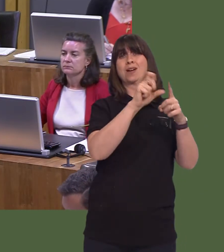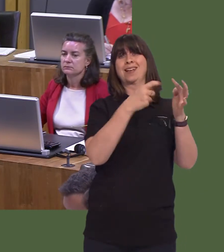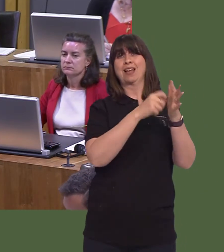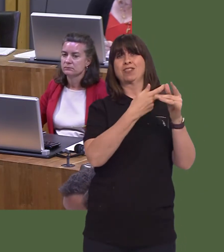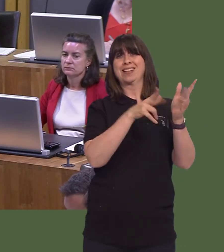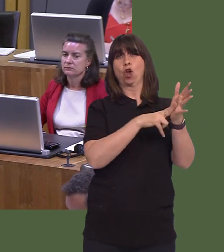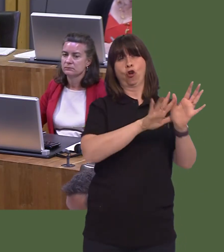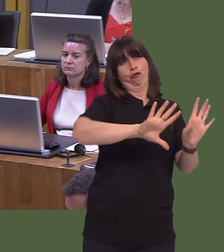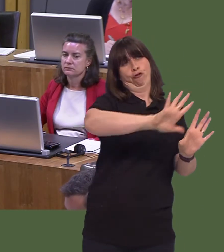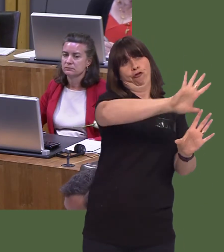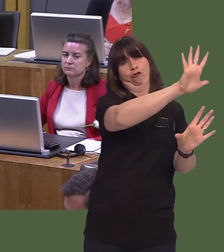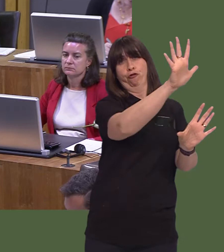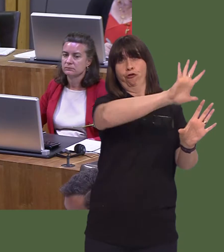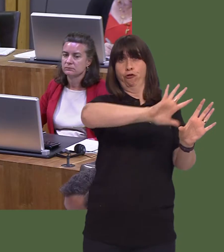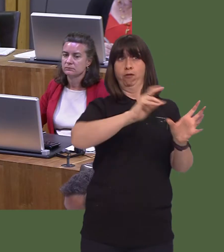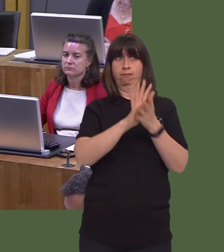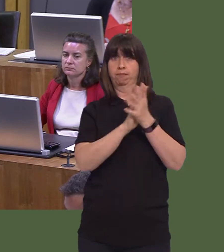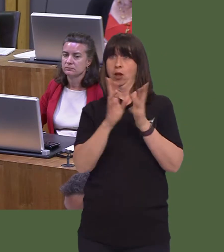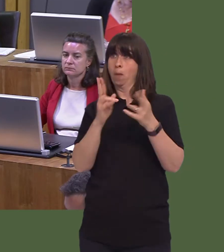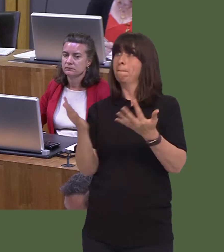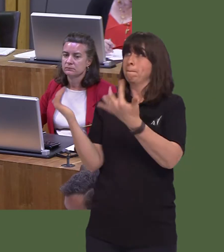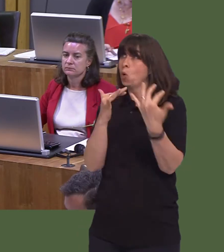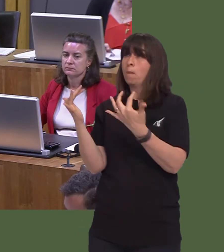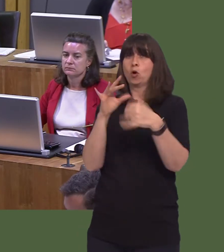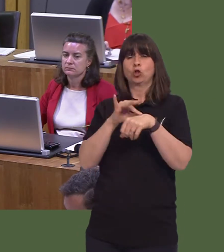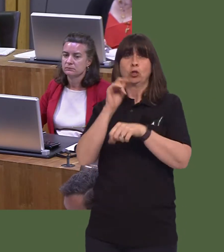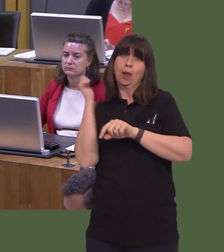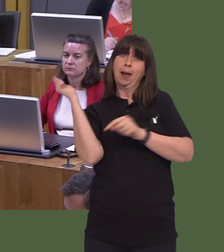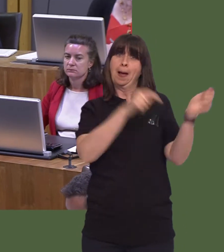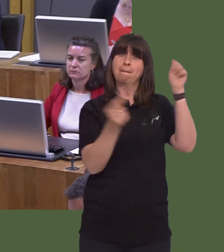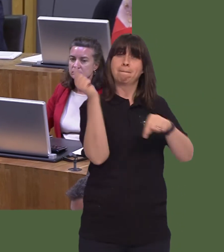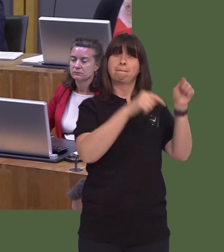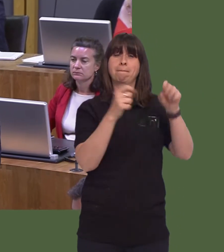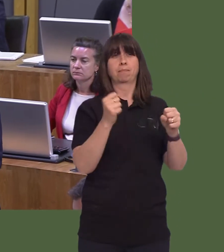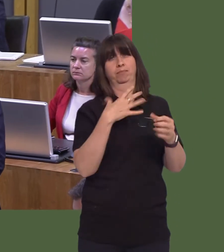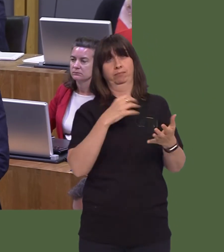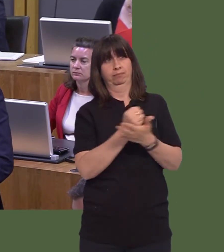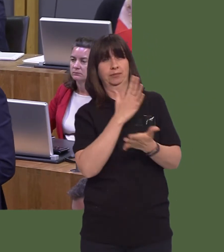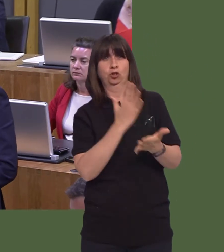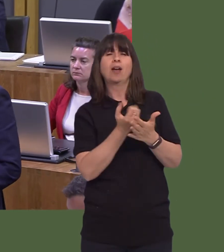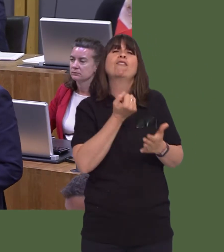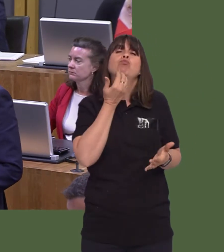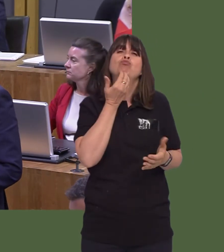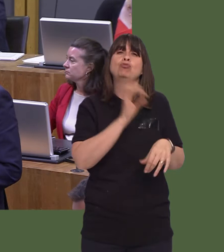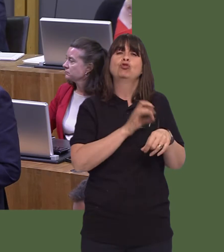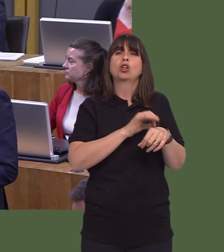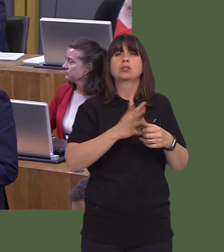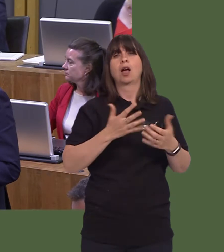i dynnu doctoriaid i mewn er mwyn sicrhau bod yna ddigon o ddoctoriaid ar gael dros nos. Lynne Neagle AM: 4.